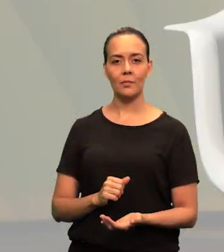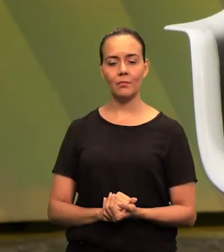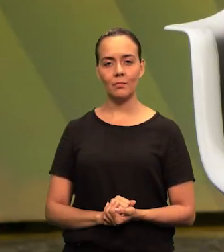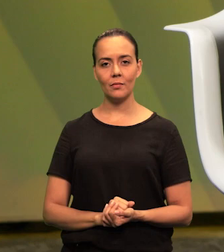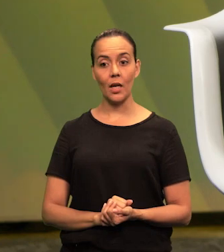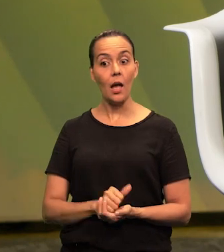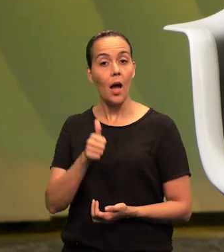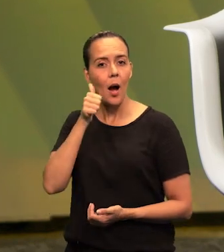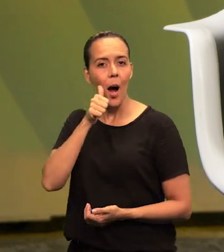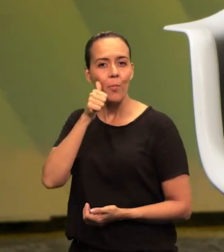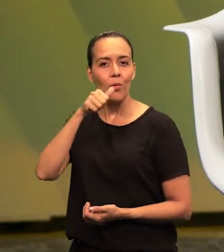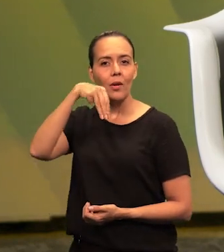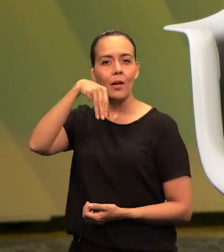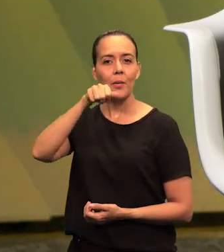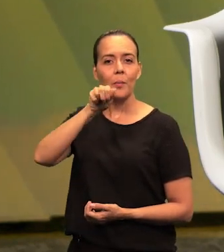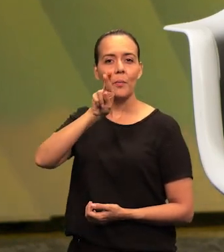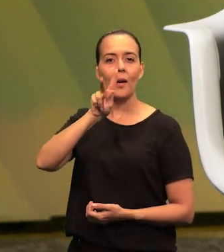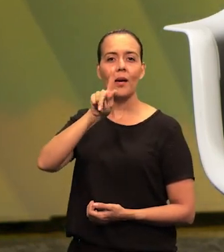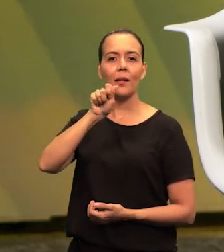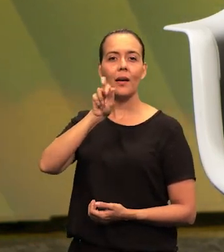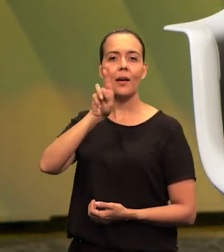[Viviane] Isso que a Margareth Rago traz é fundamental,